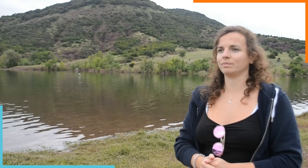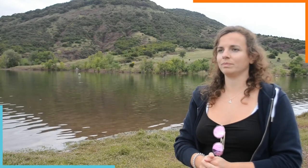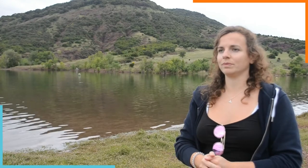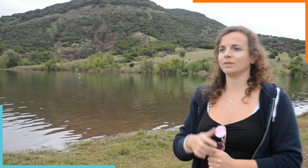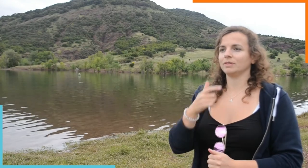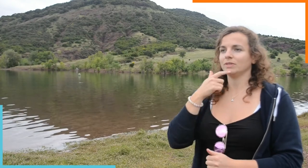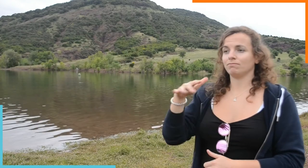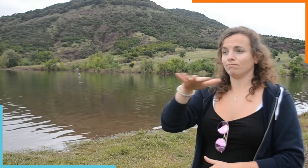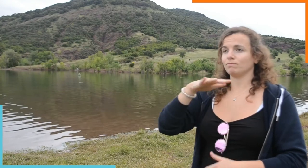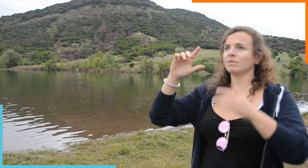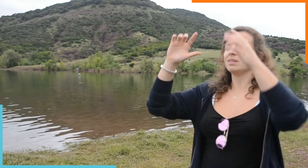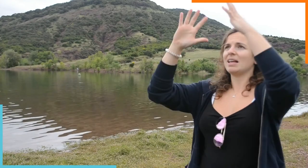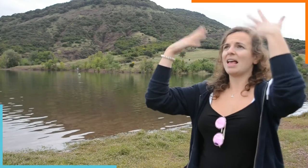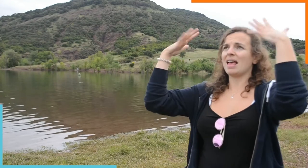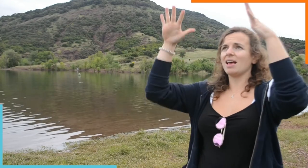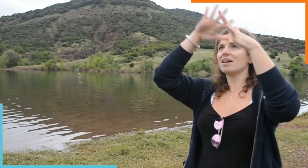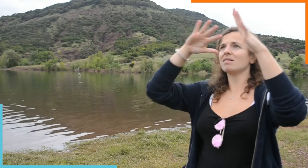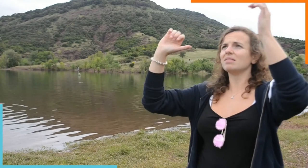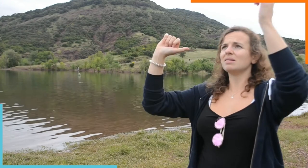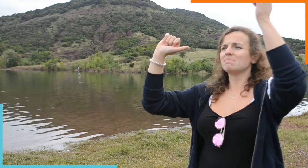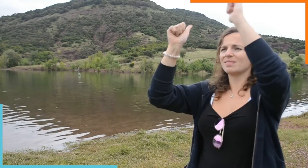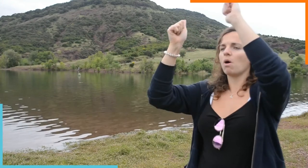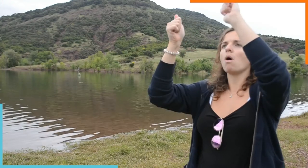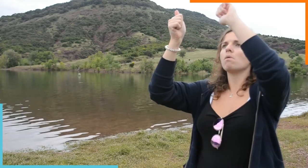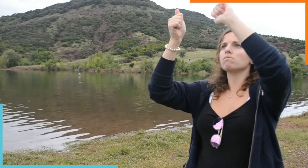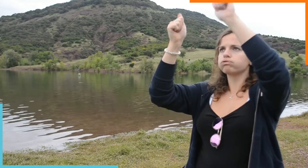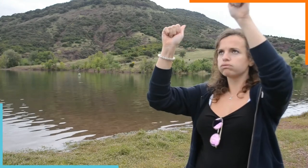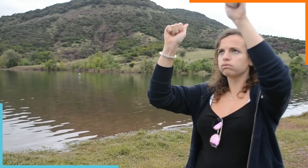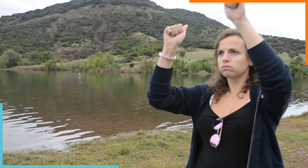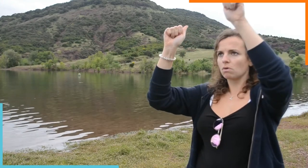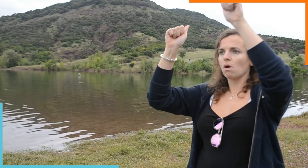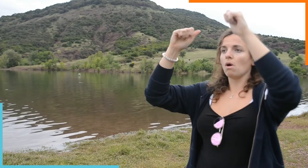Ici, la pression atmosphérique est moins importante.